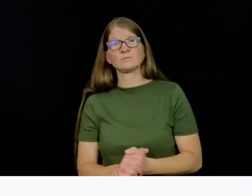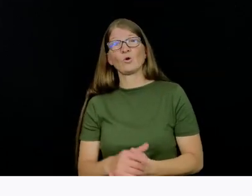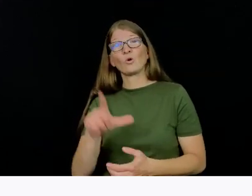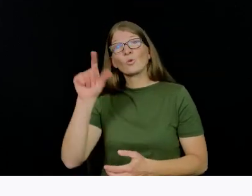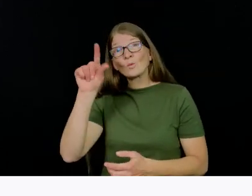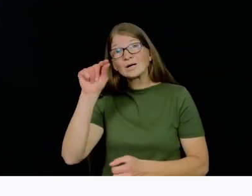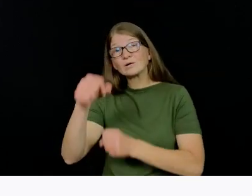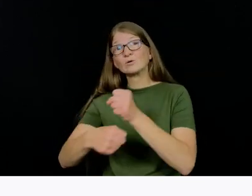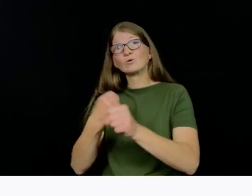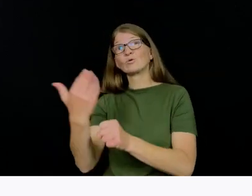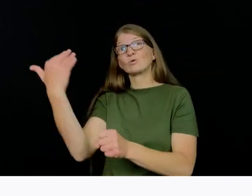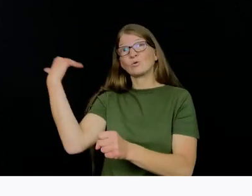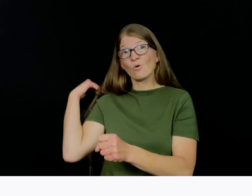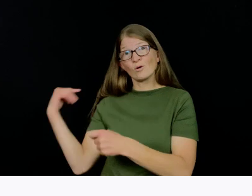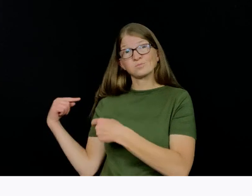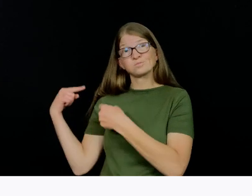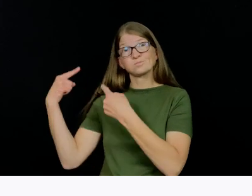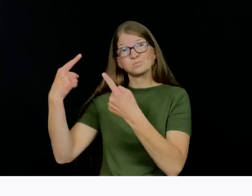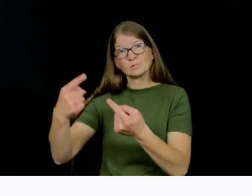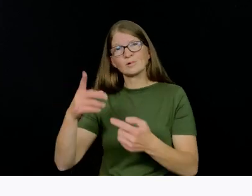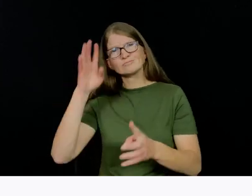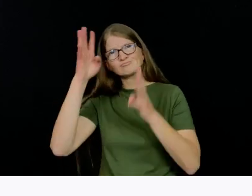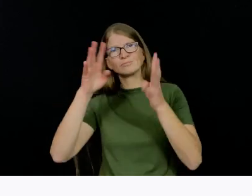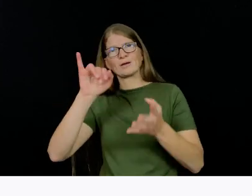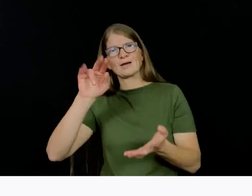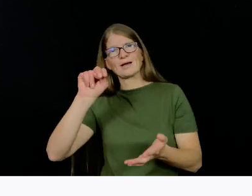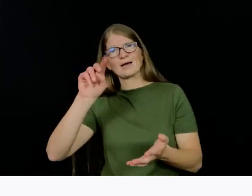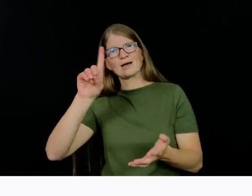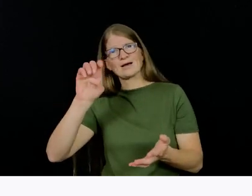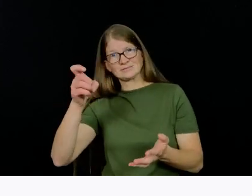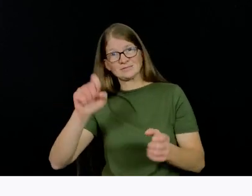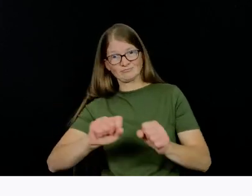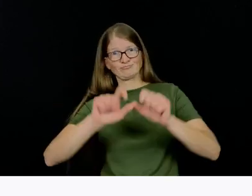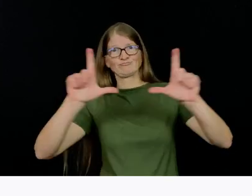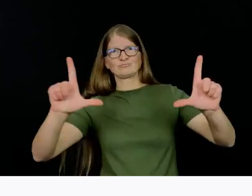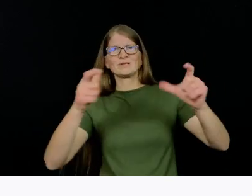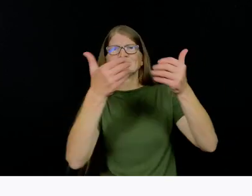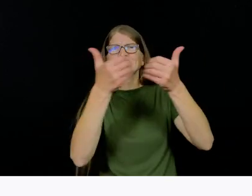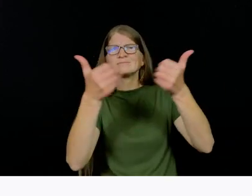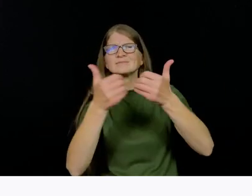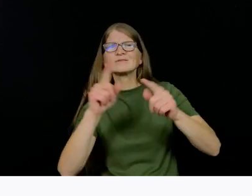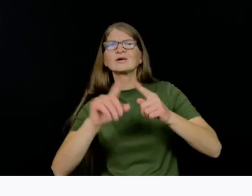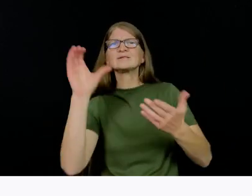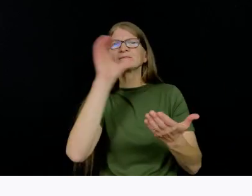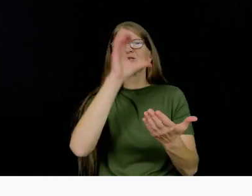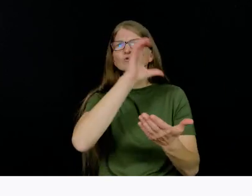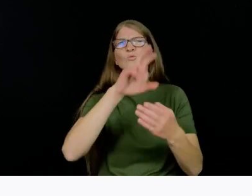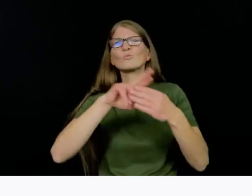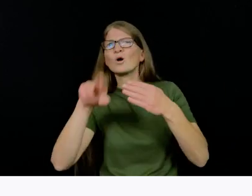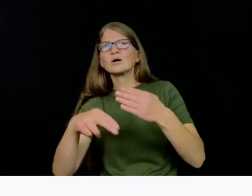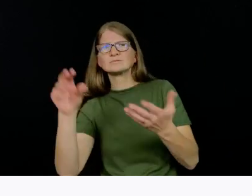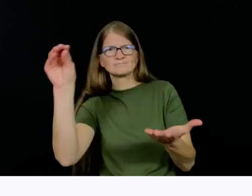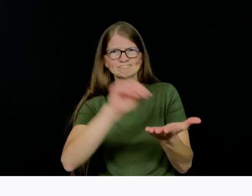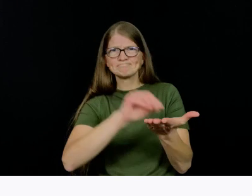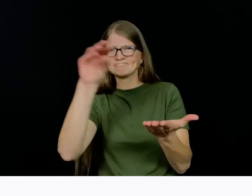فهرس المواقع الأكثر شمولية لترتيب نتائج البحث لكن بالطبع لا يريد الناس الوصول إلى معلومات الويب فقط